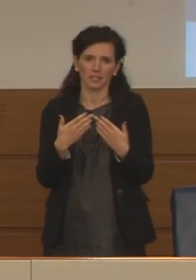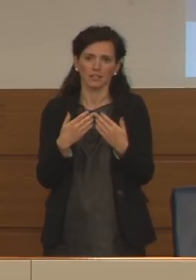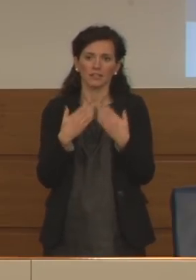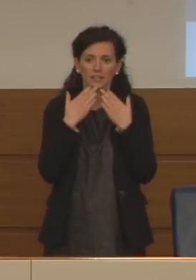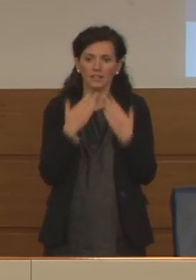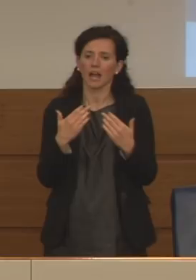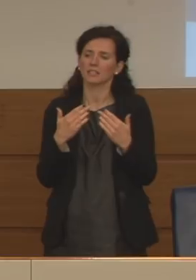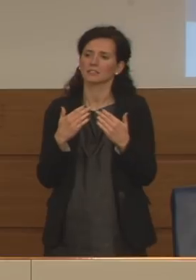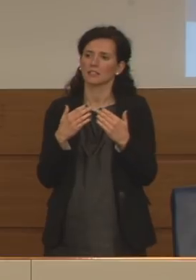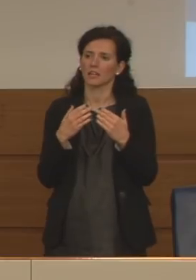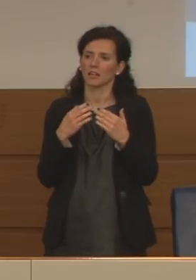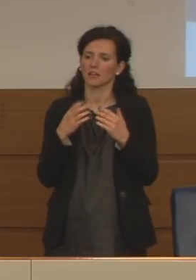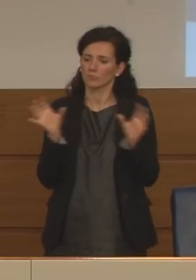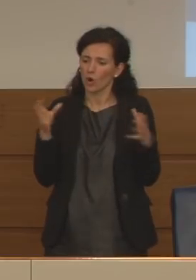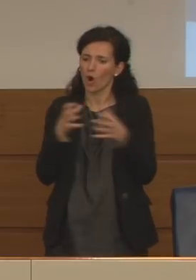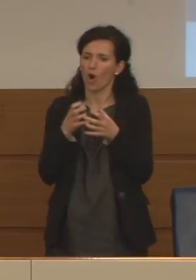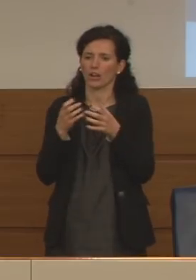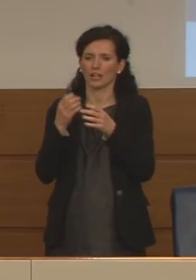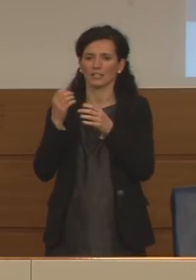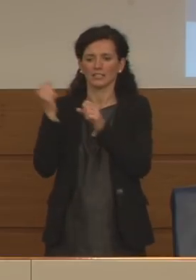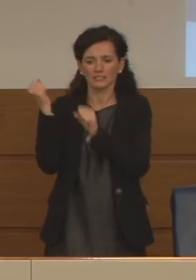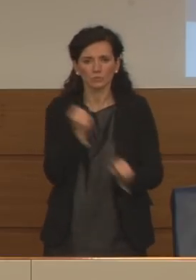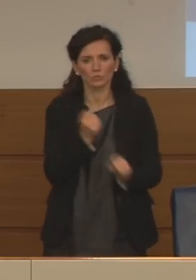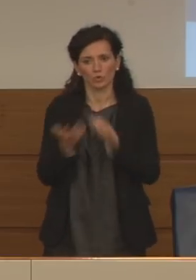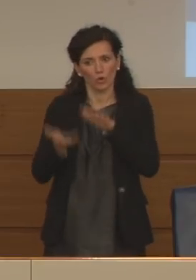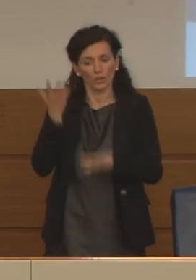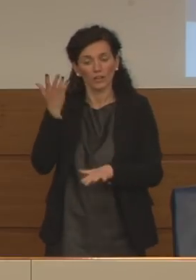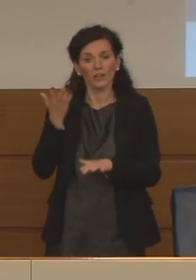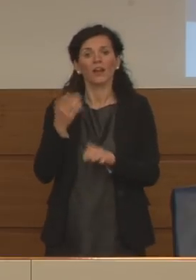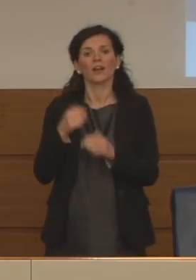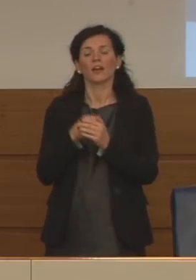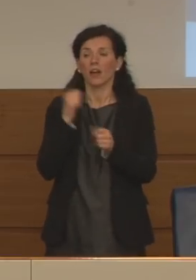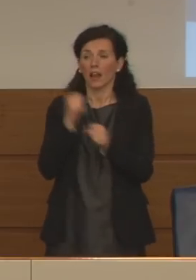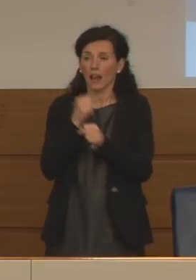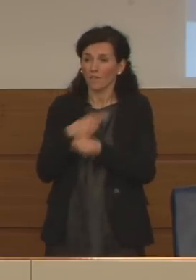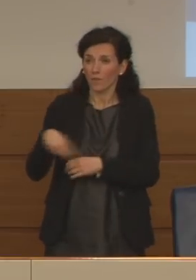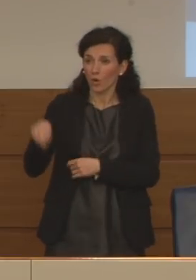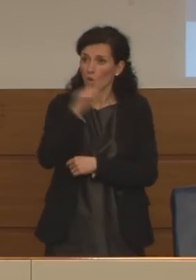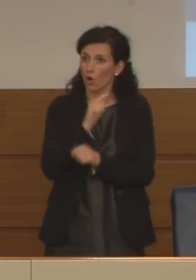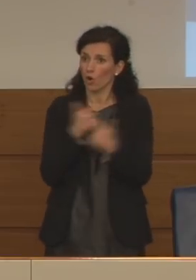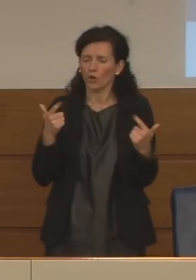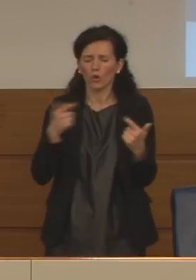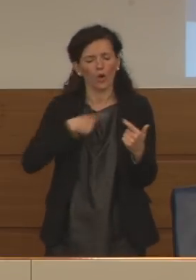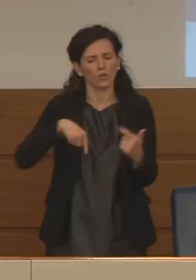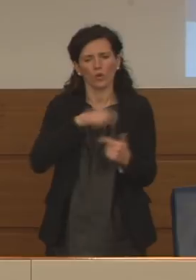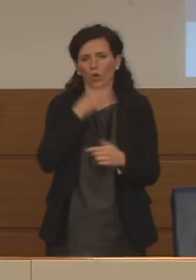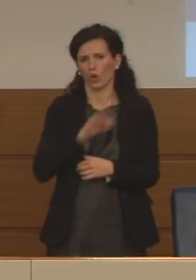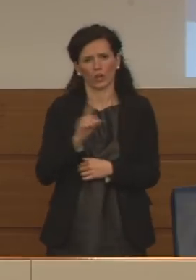livelli, perché senza il loro lavoro straordinario non ce la faremmo. E però i